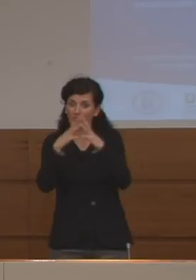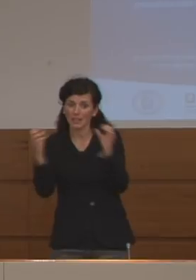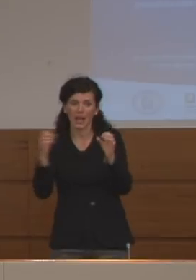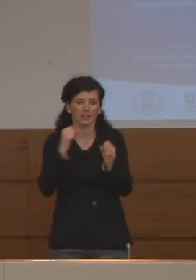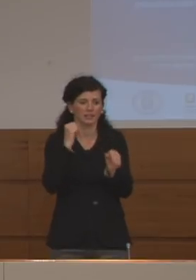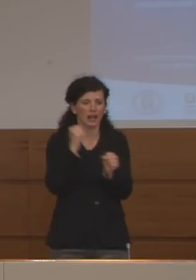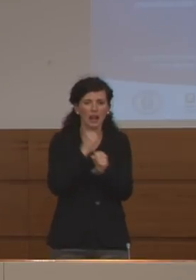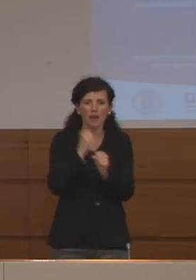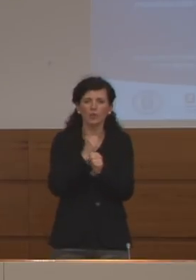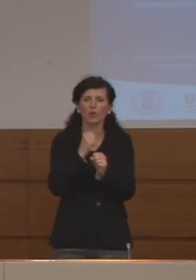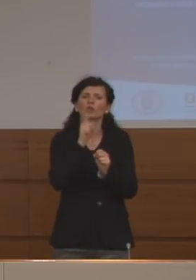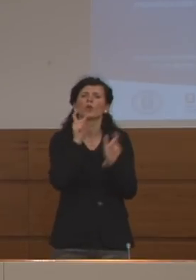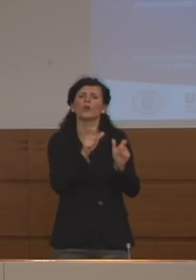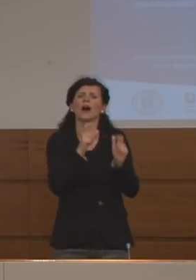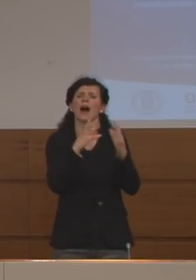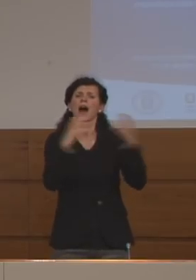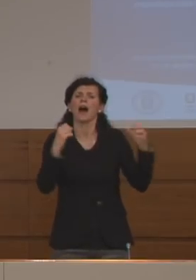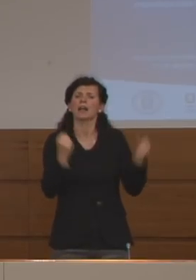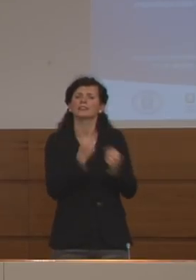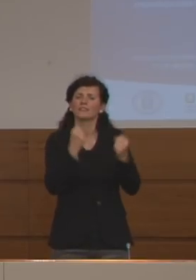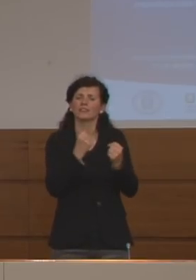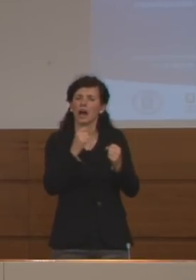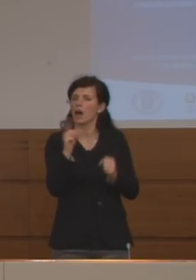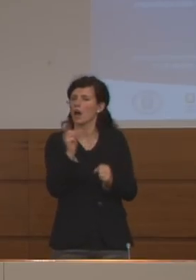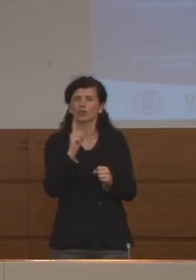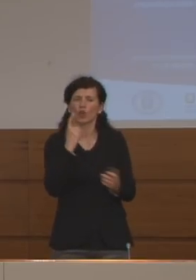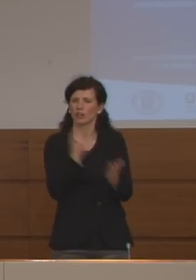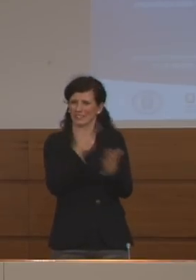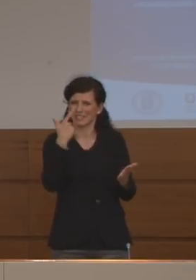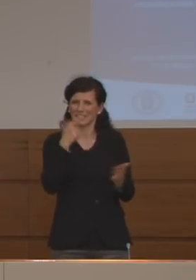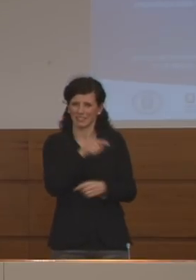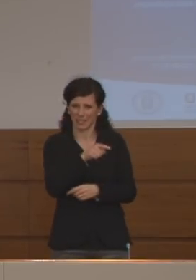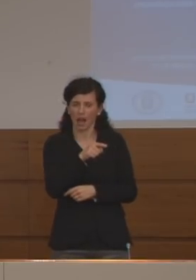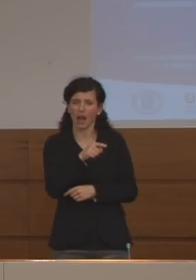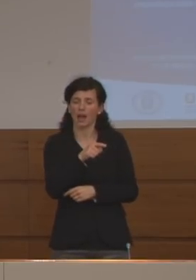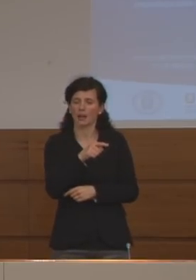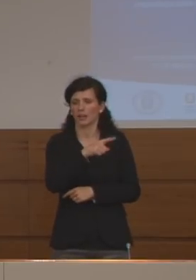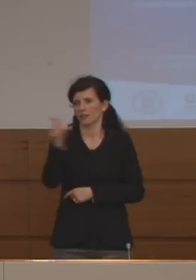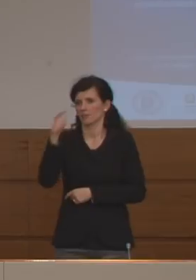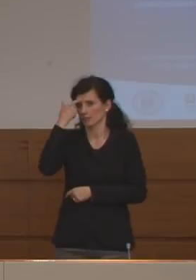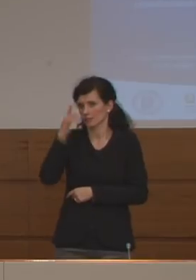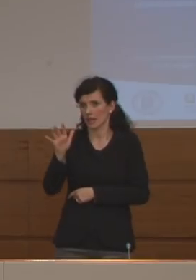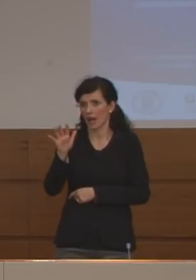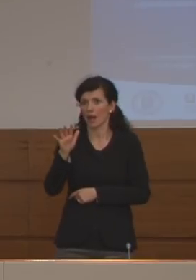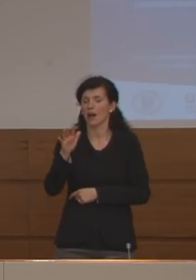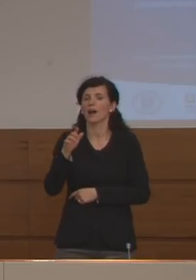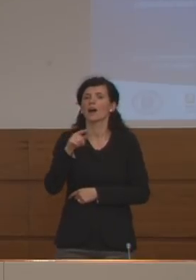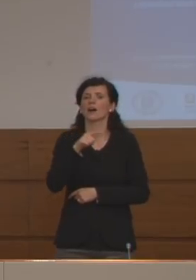(le essenziali come ben sapete sono sempre state mantenute attive altrimenti